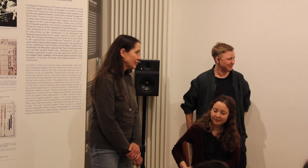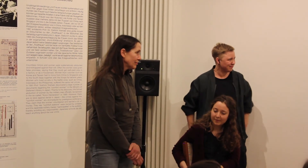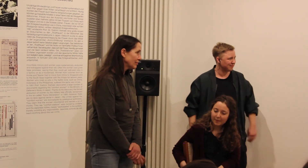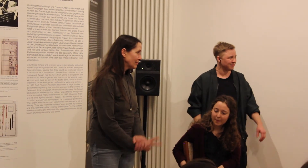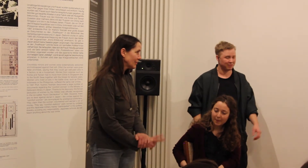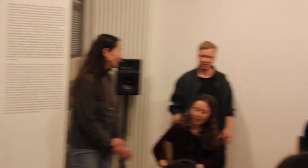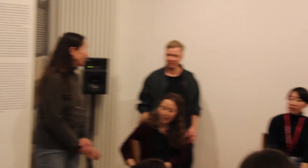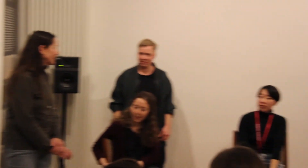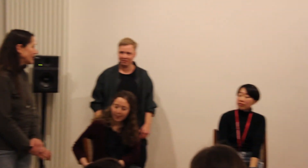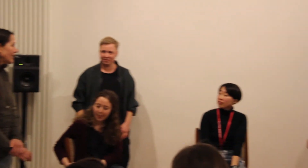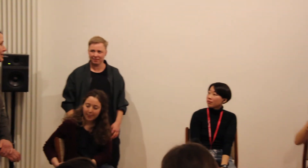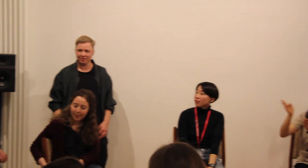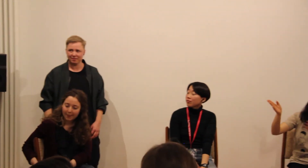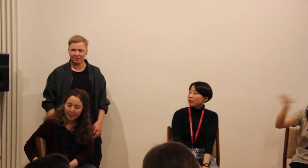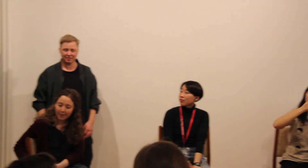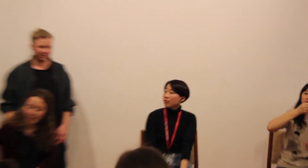Du willst sprechen?